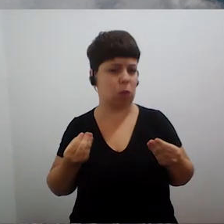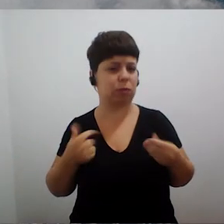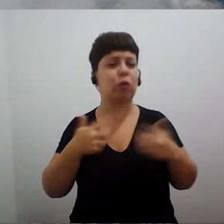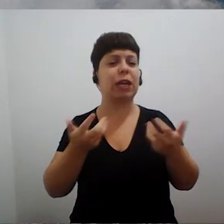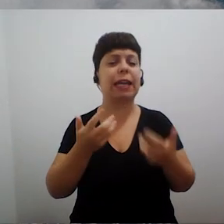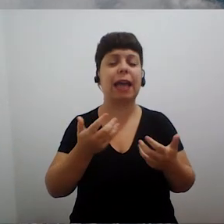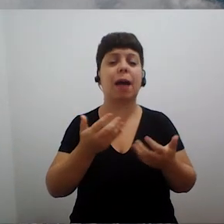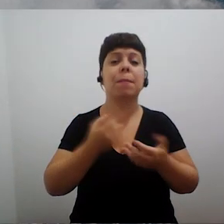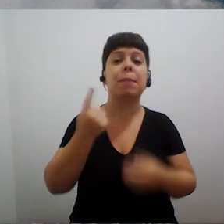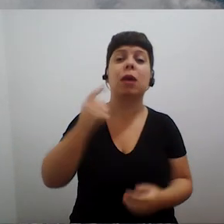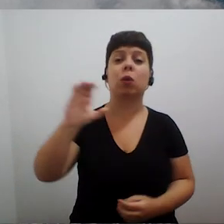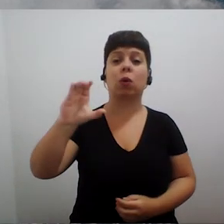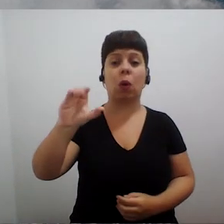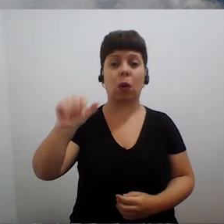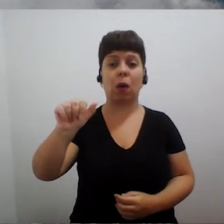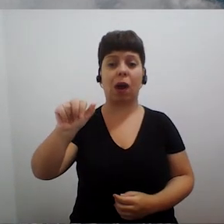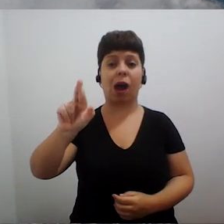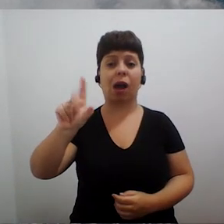Então eu queria pedir para o Carlos, inicialmente, dada essa experiência